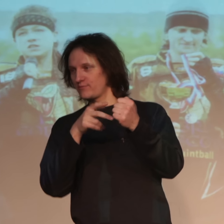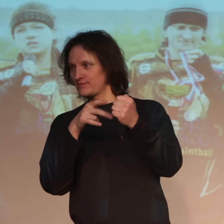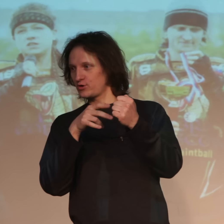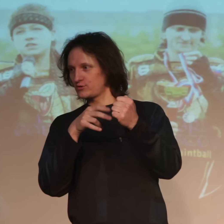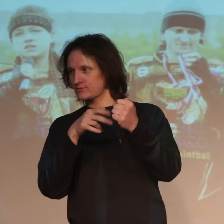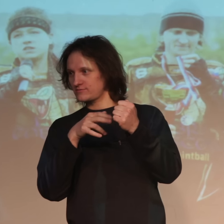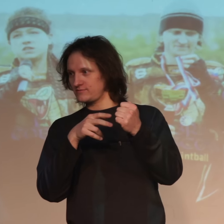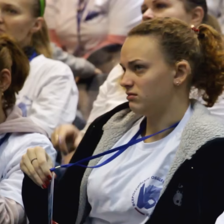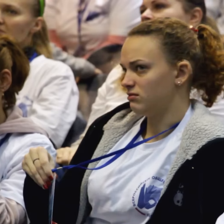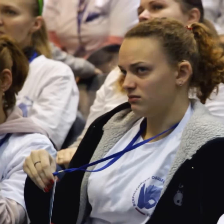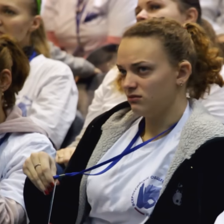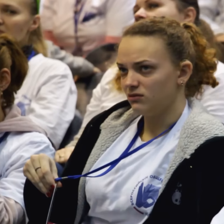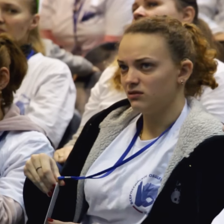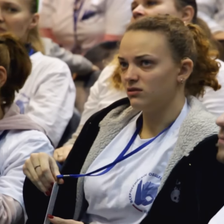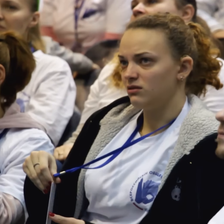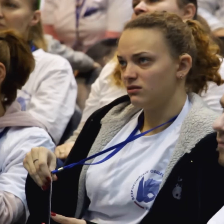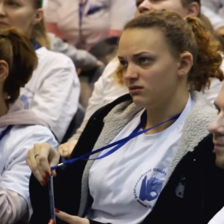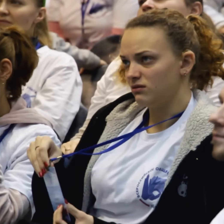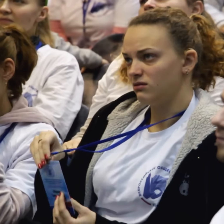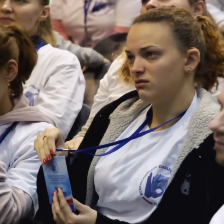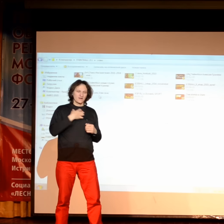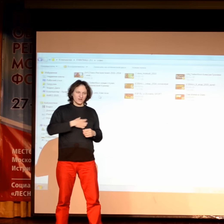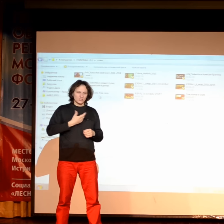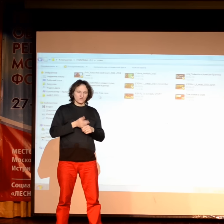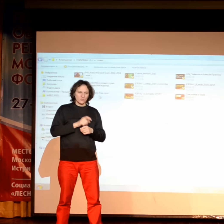Координировать действия команды, быть готовым помочь.